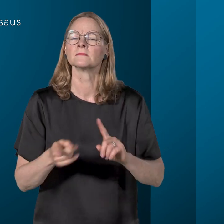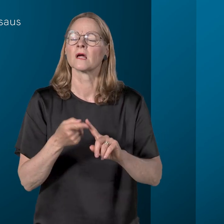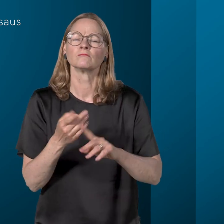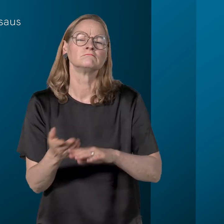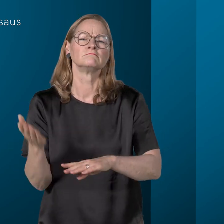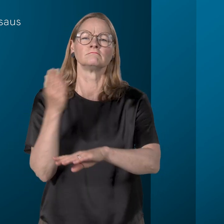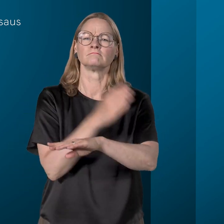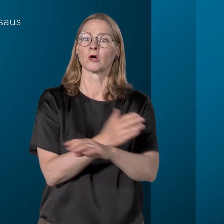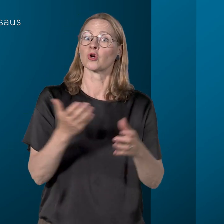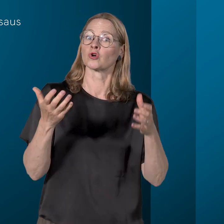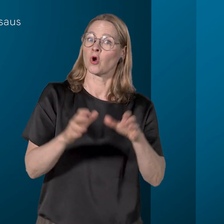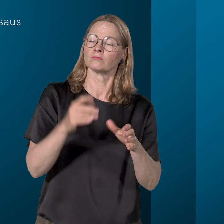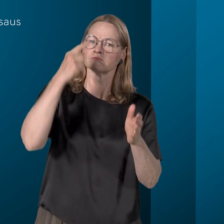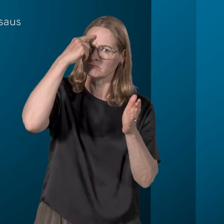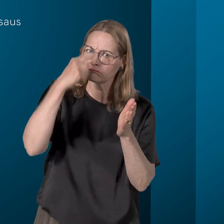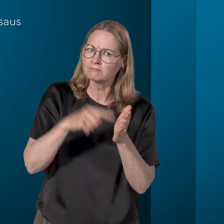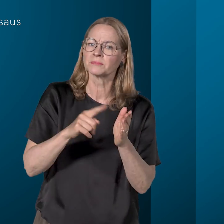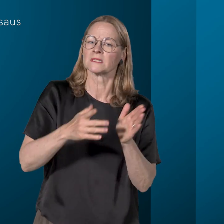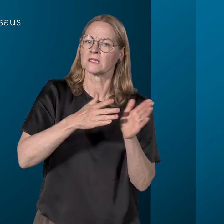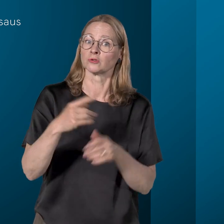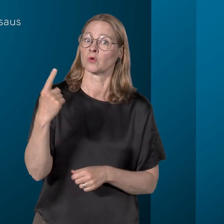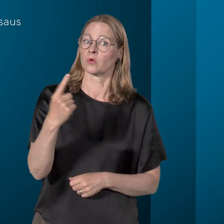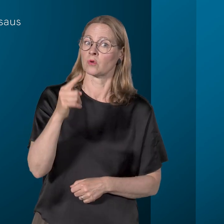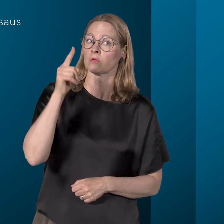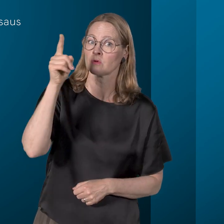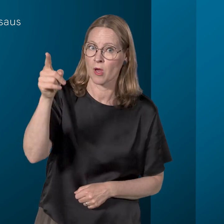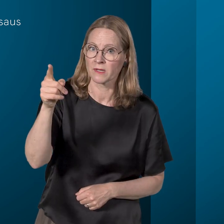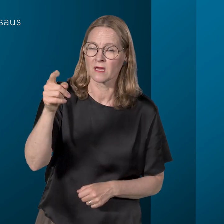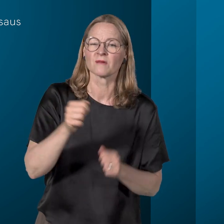Alun perin kokous oli tarkoitus järjestää Kuopiossa, -